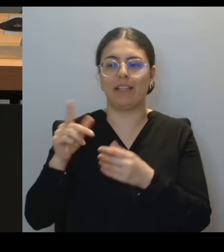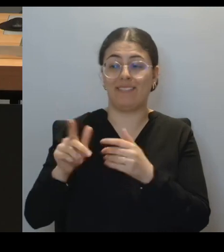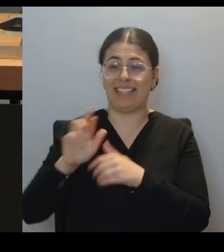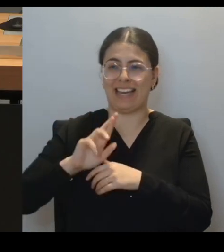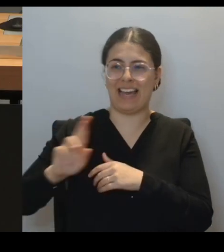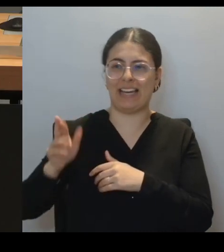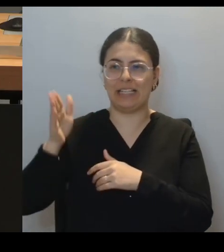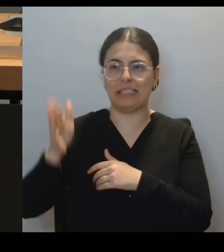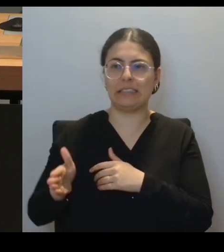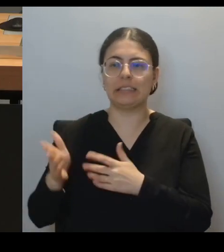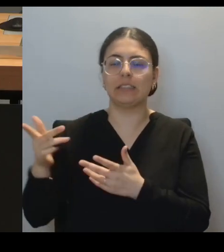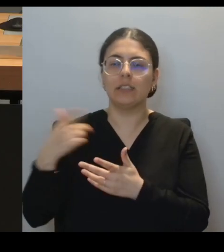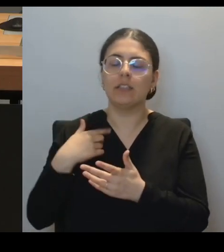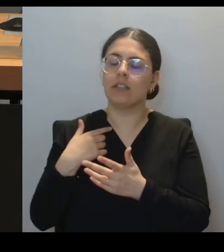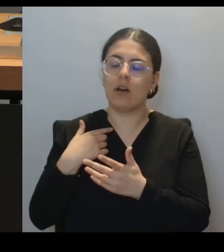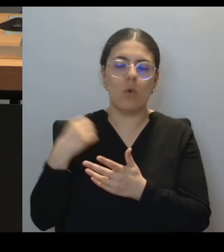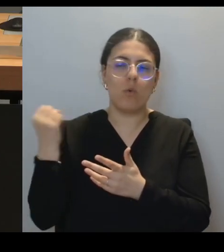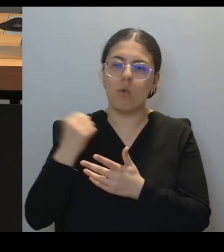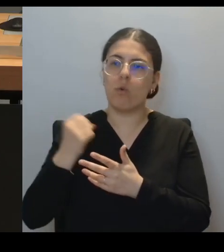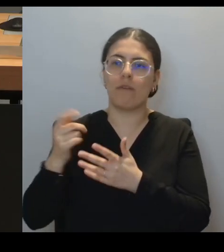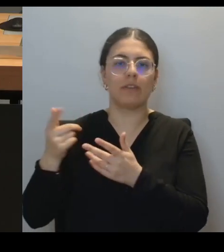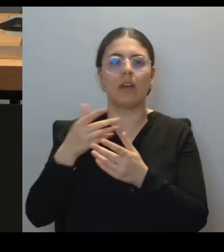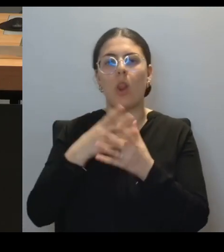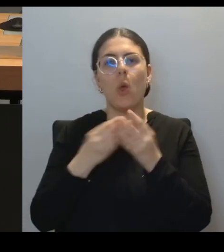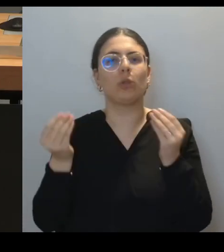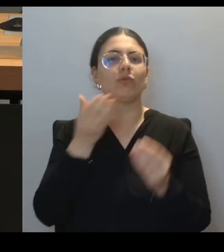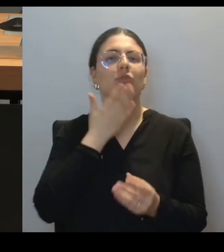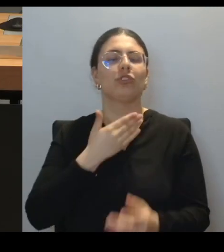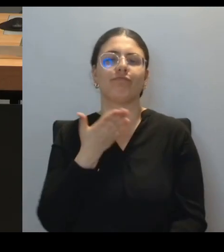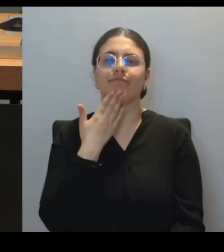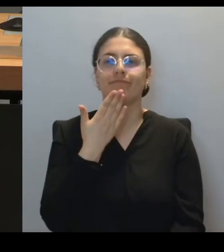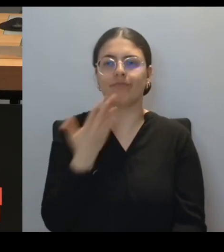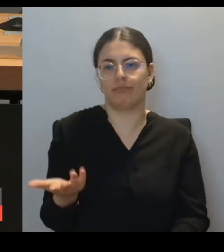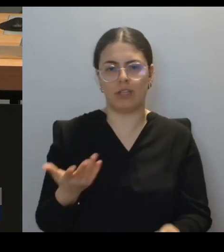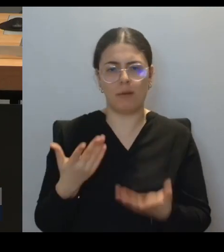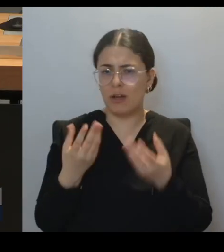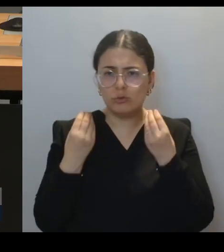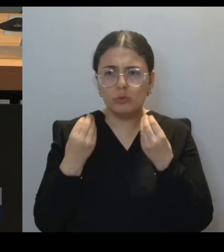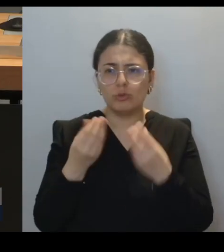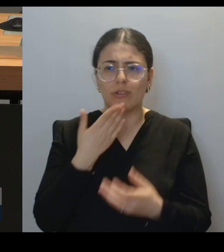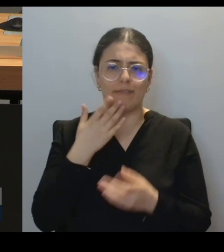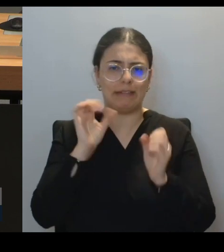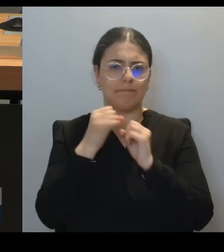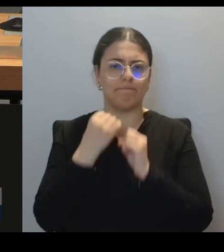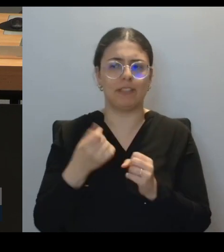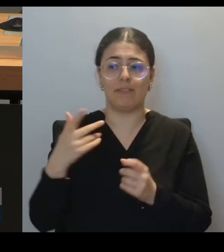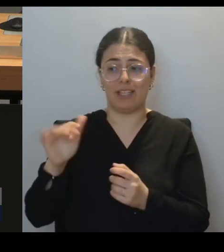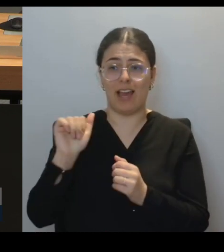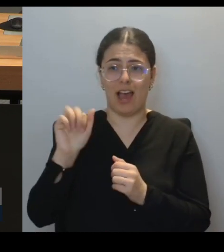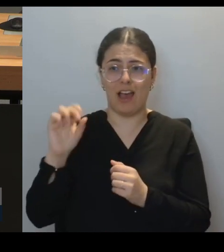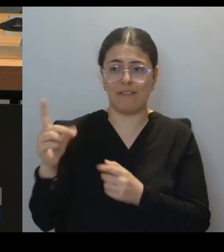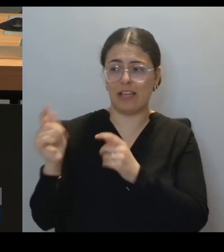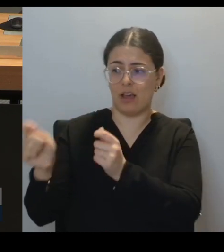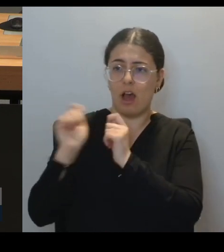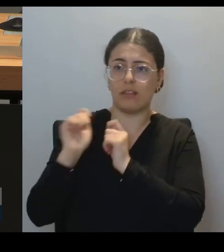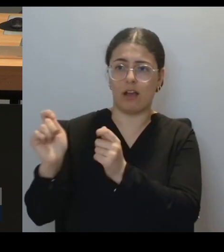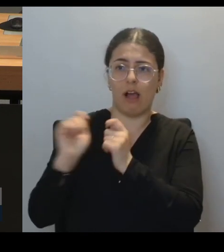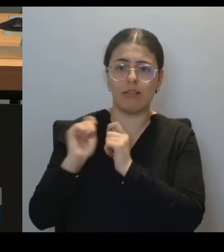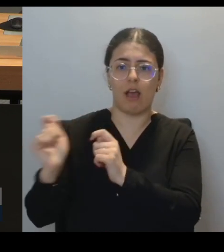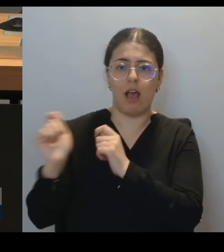Doch wie bei fast allen Dingen, die von der AfD kommen, die von dort aus vorgeschlagen werden, ist es meist eben mit einfachen, plakativen Lösungen nicht getan. Frei nach dem Motto